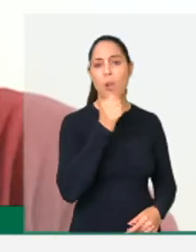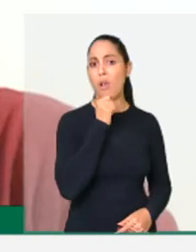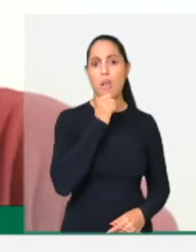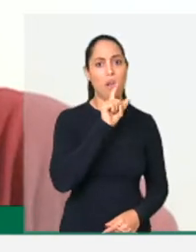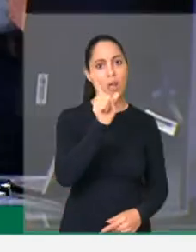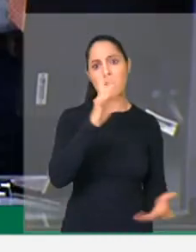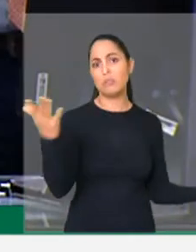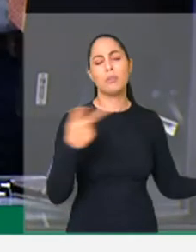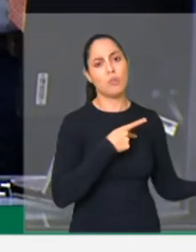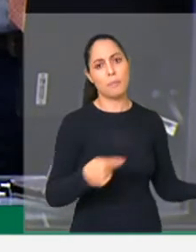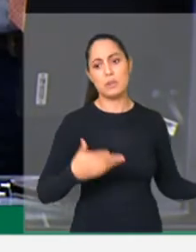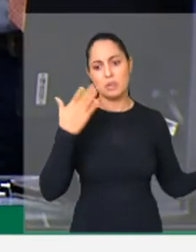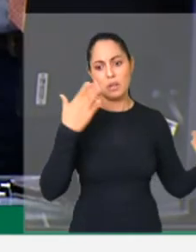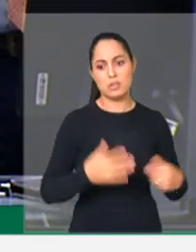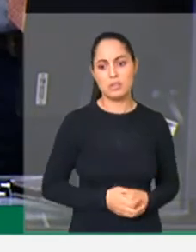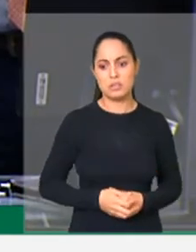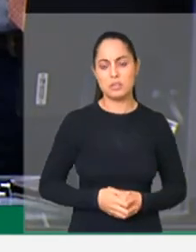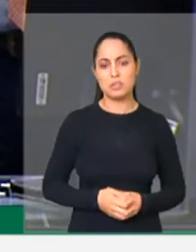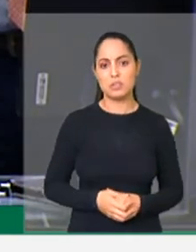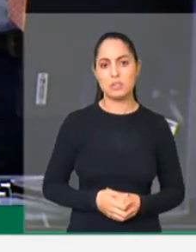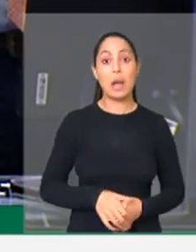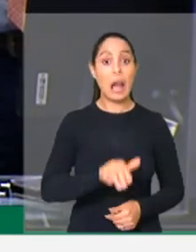PARA NÃO ACONTECER MAIS ISSO. -- [PRESIDENTE]: JÁ